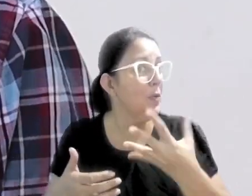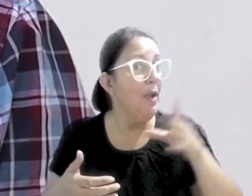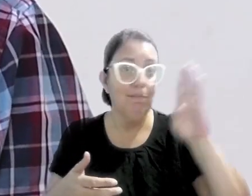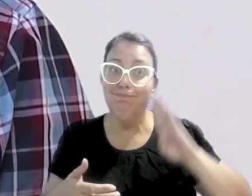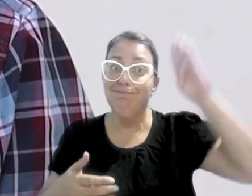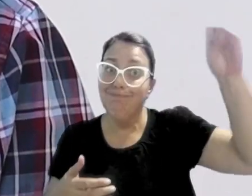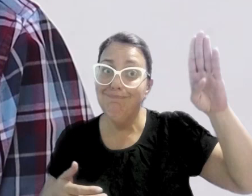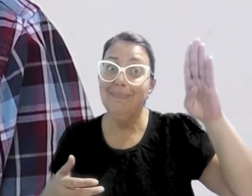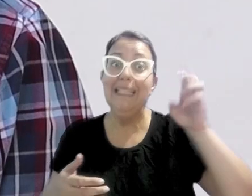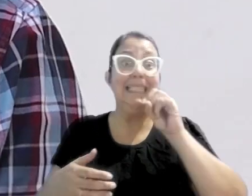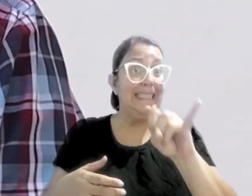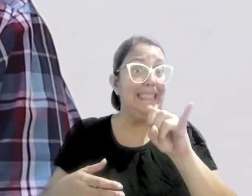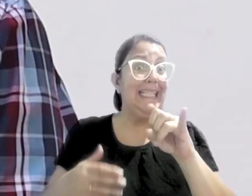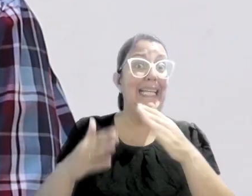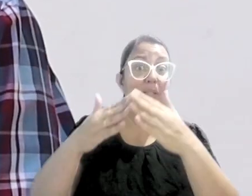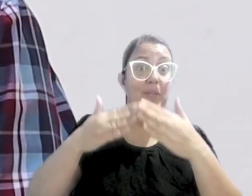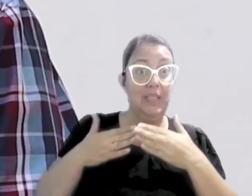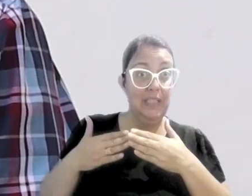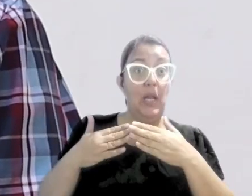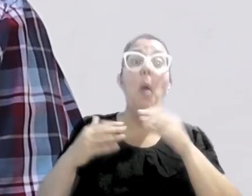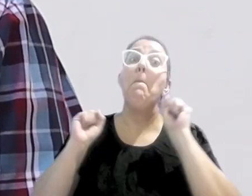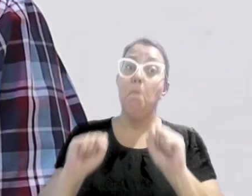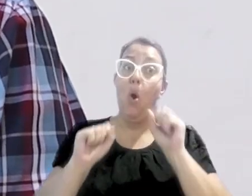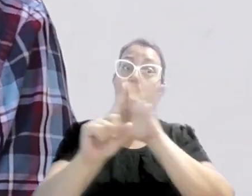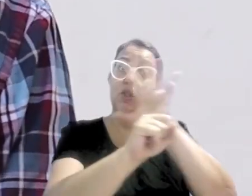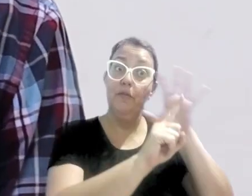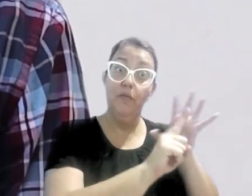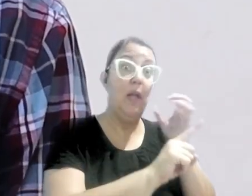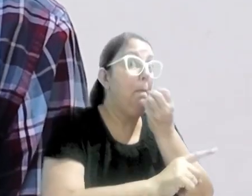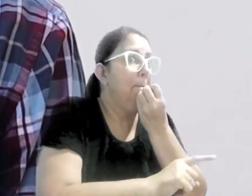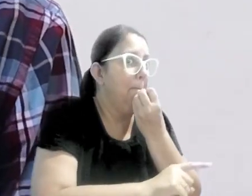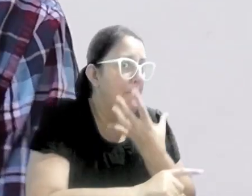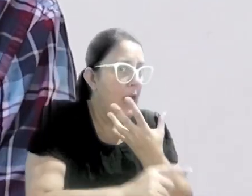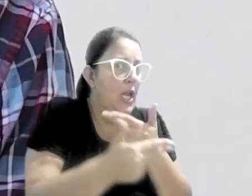é fundamental, porque na mesma medida em que o licenciamento pode ser muito impactante para o bem,